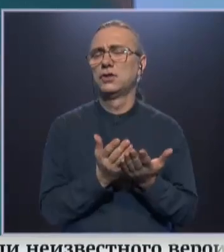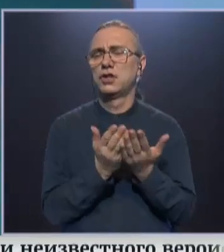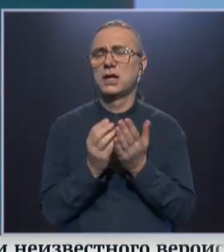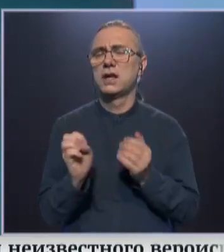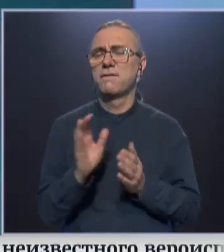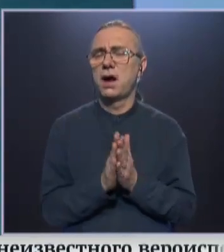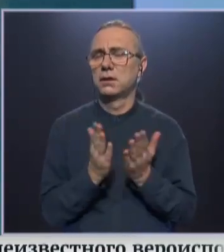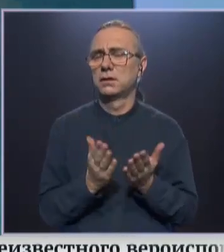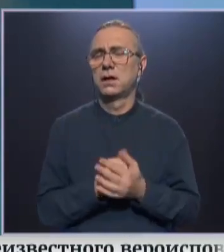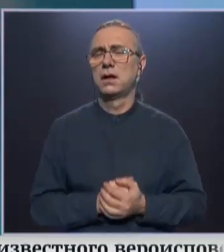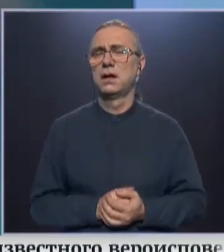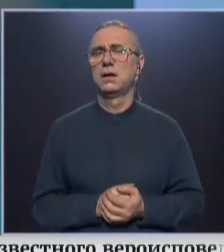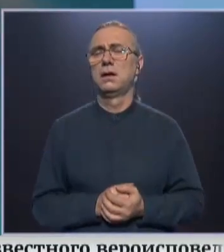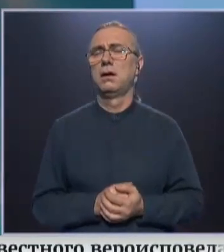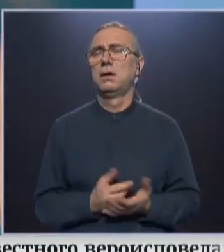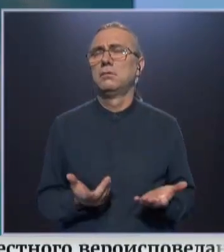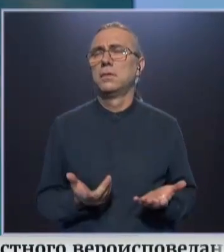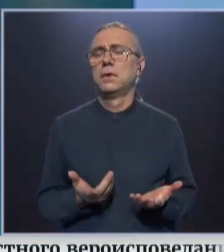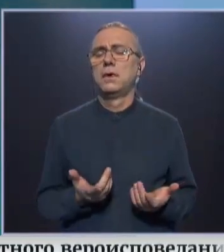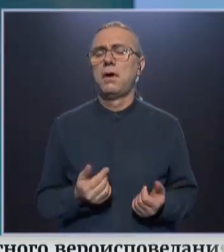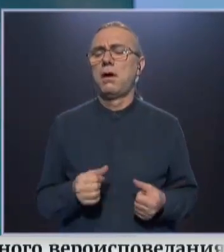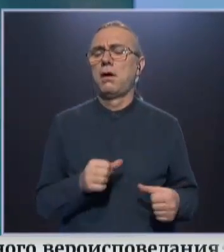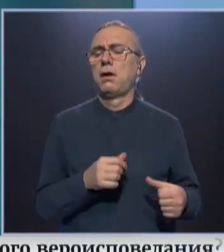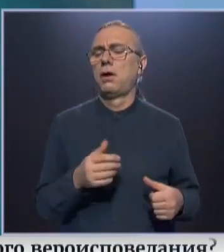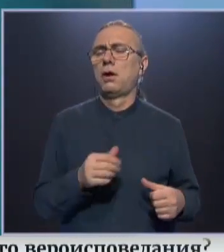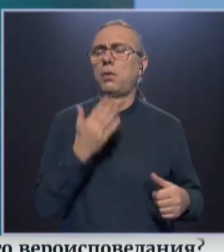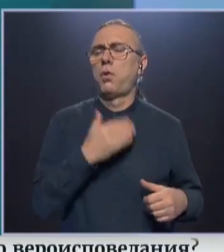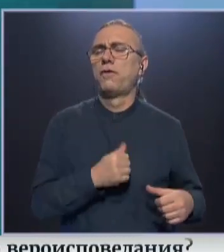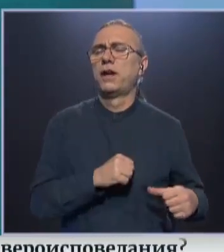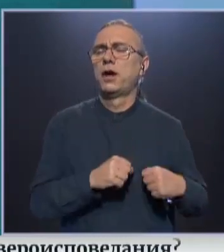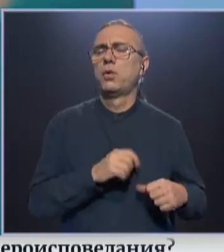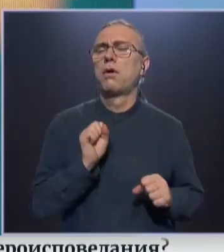можно перебороть Вот это грехолюбие генетической